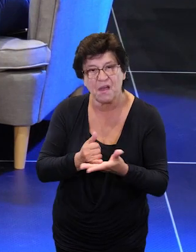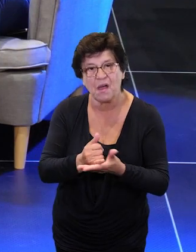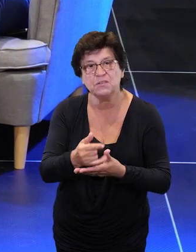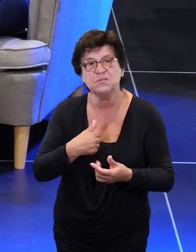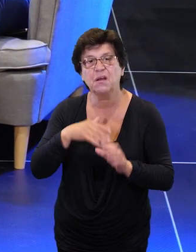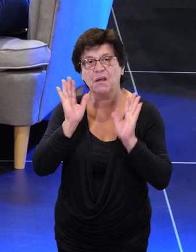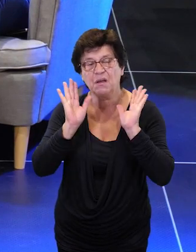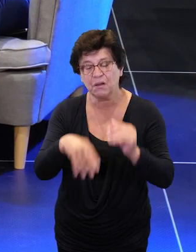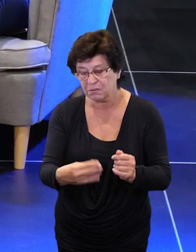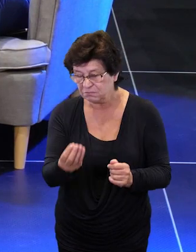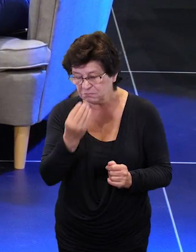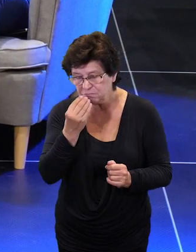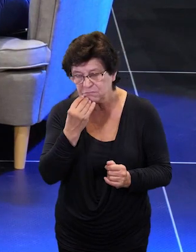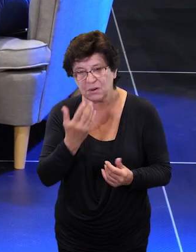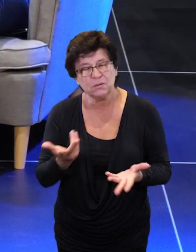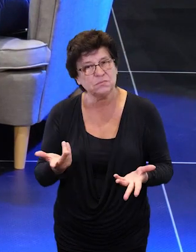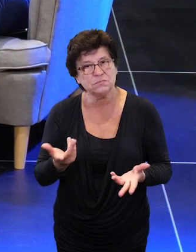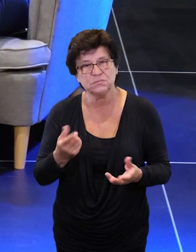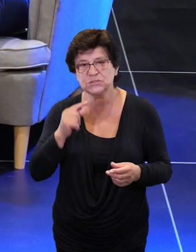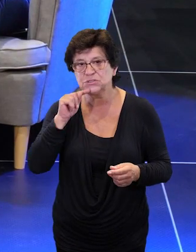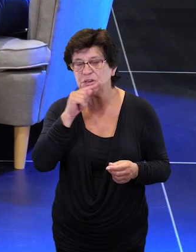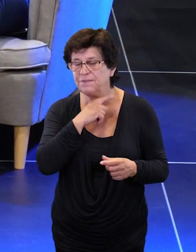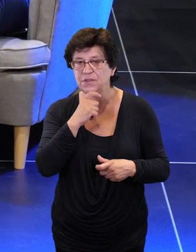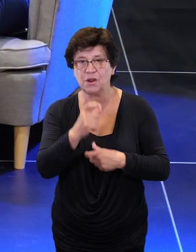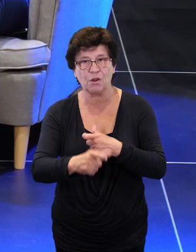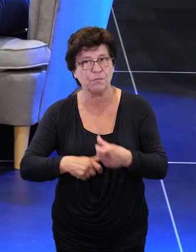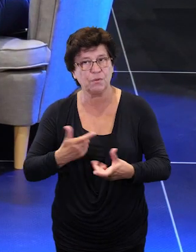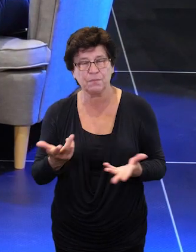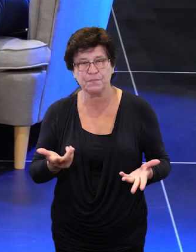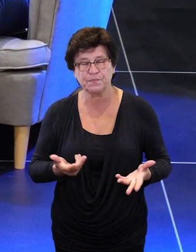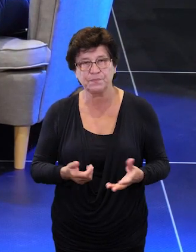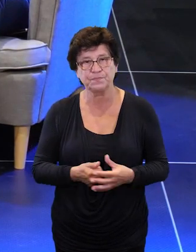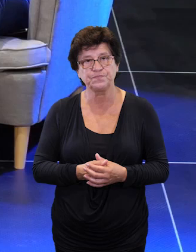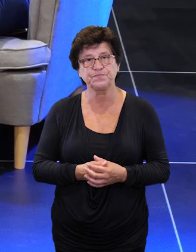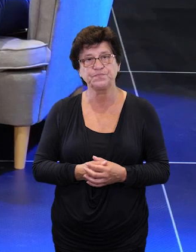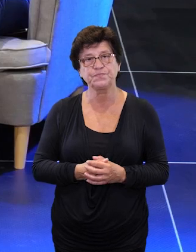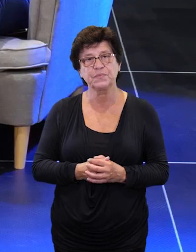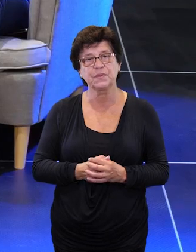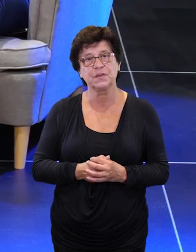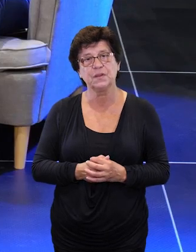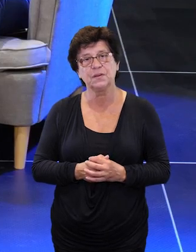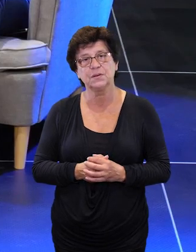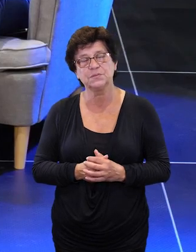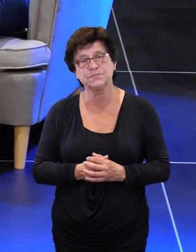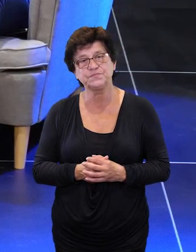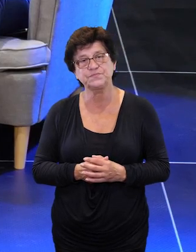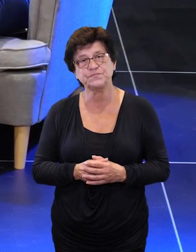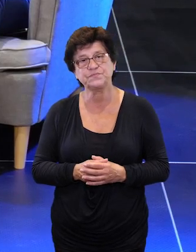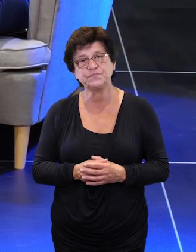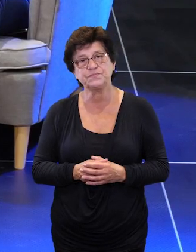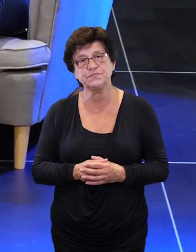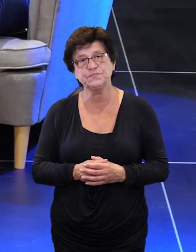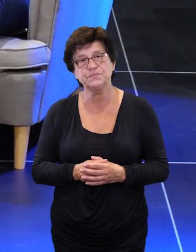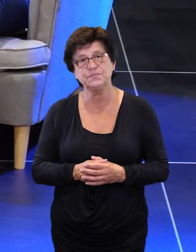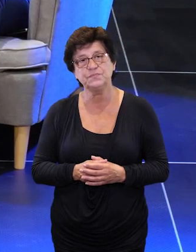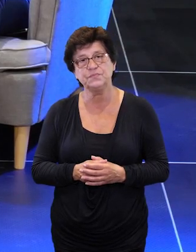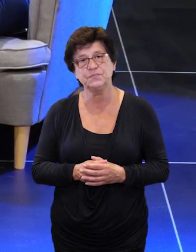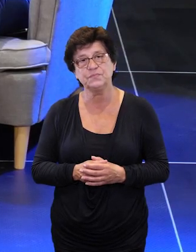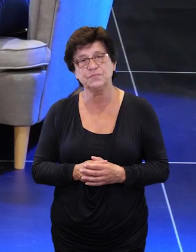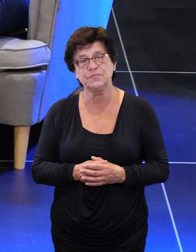żeby wyłonić te porady takie bardziej już realne